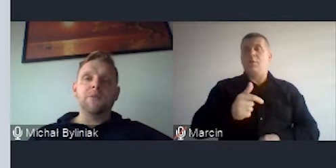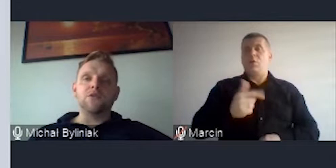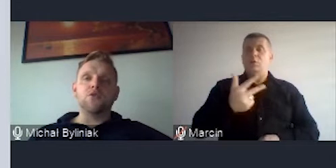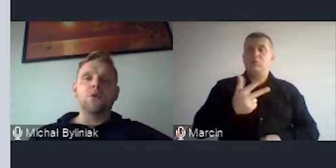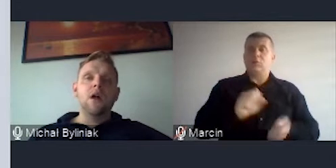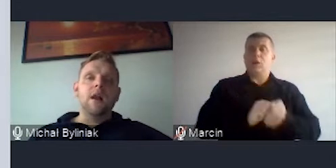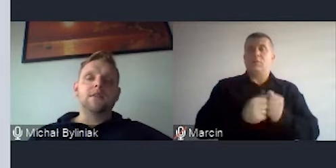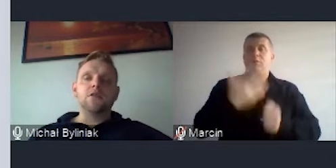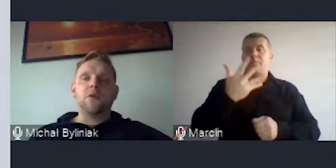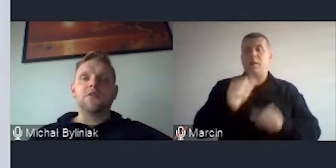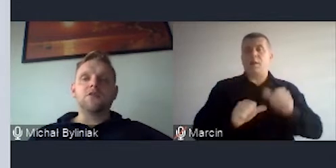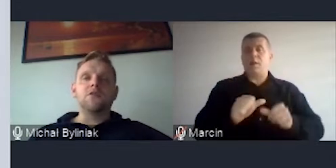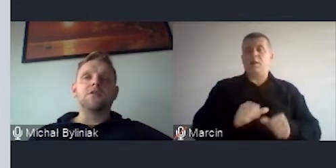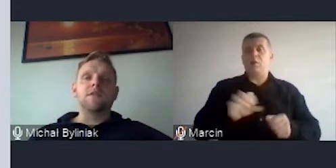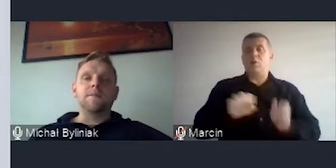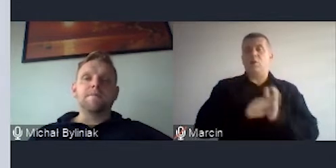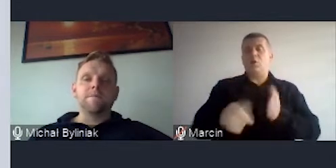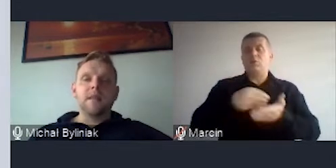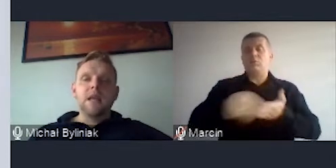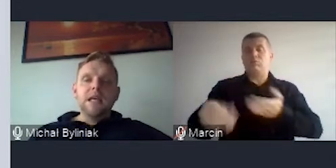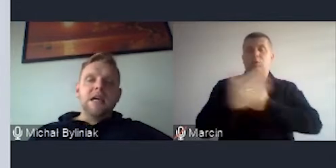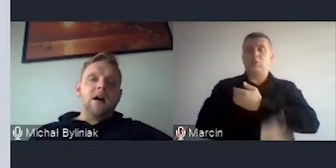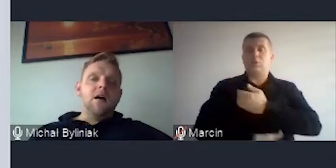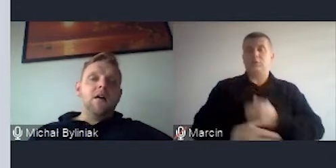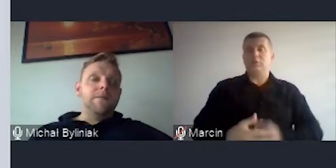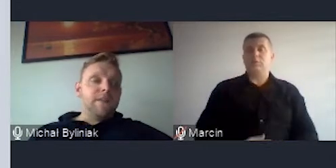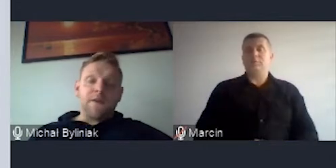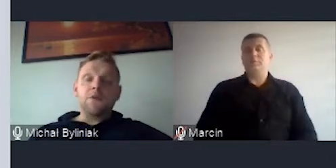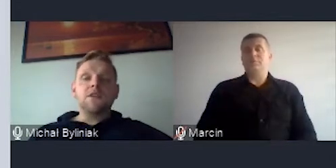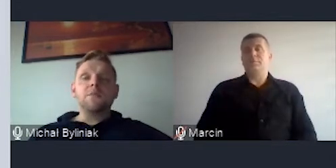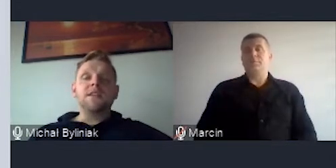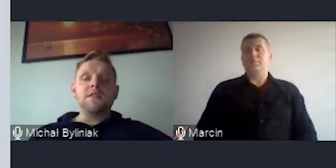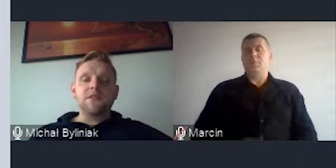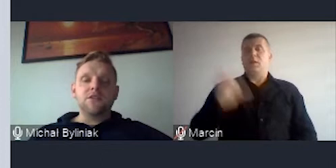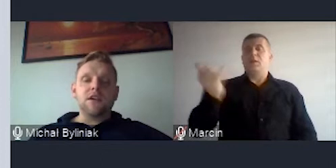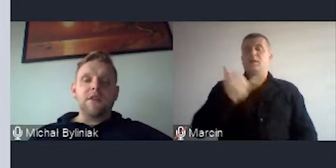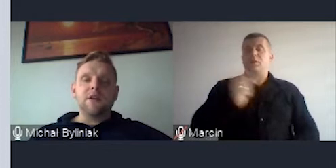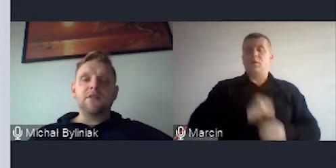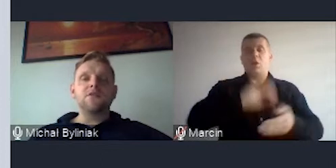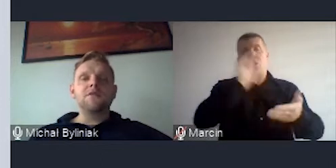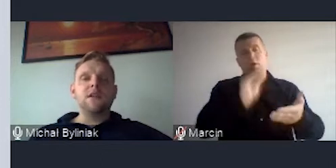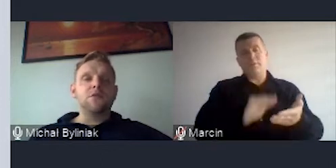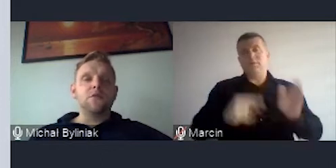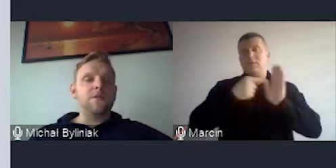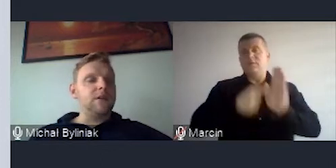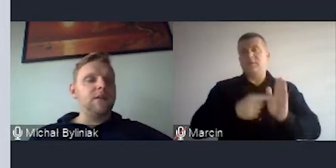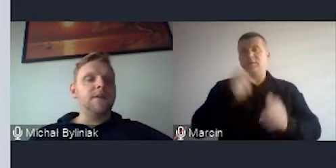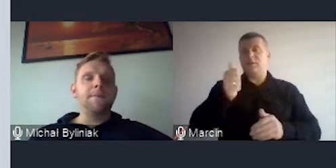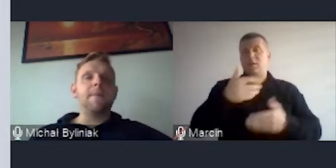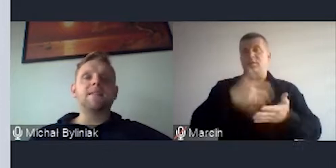albo pięciu lat od płatności końcowej. Trwałość jest opisana w wytycznych kwalifikowalności wydatków.